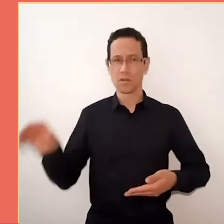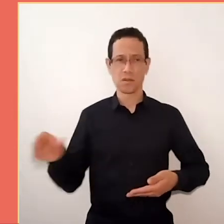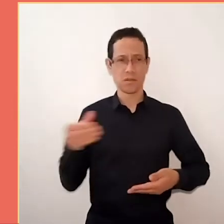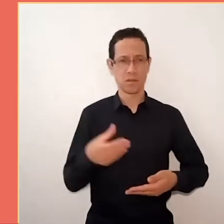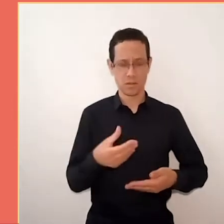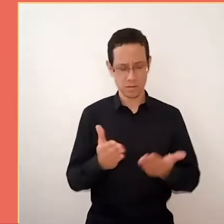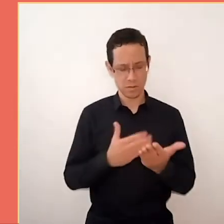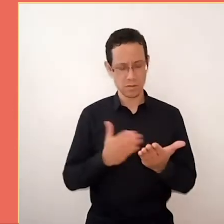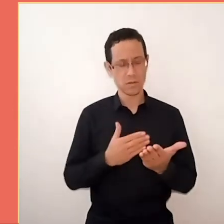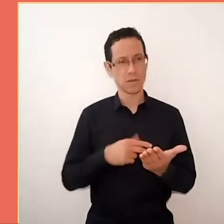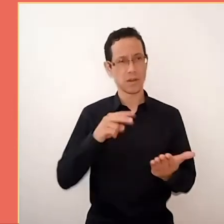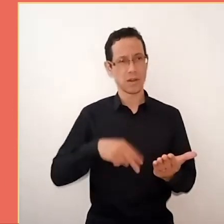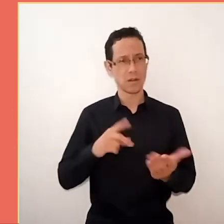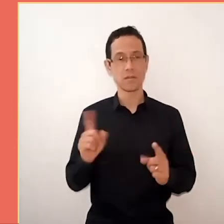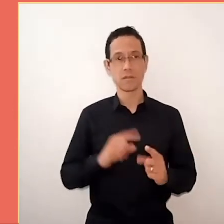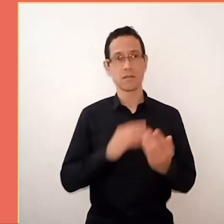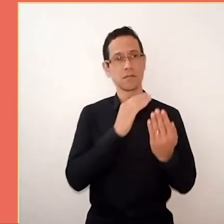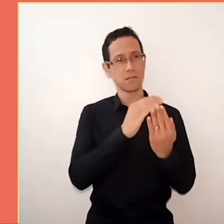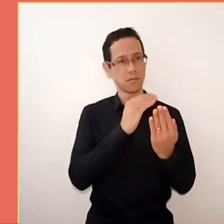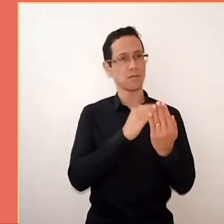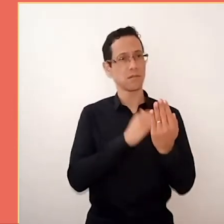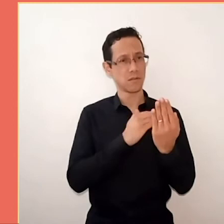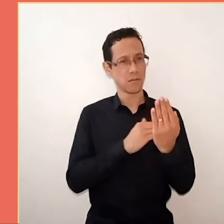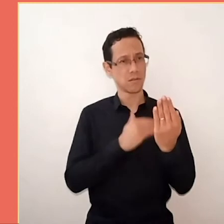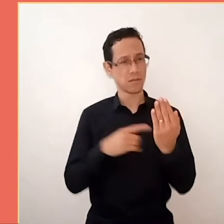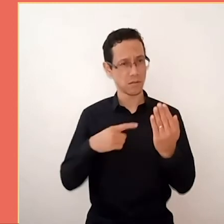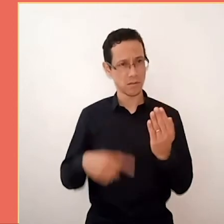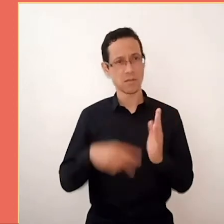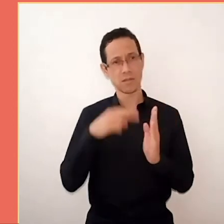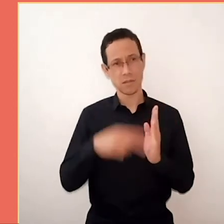Ela precisa ter um repertório de literatura, ela precisa conhecer autores,